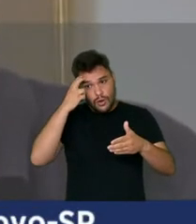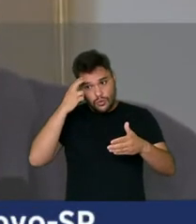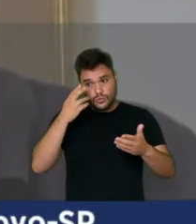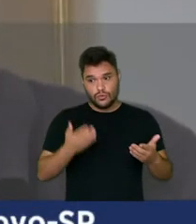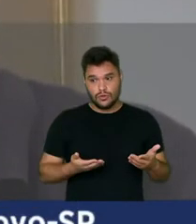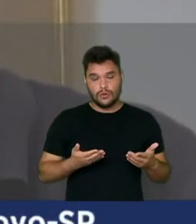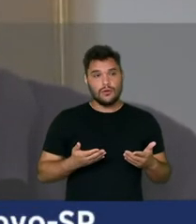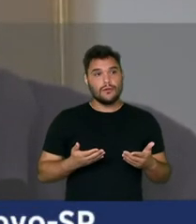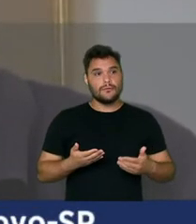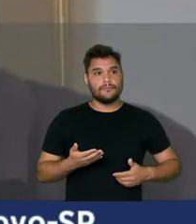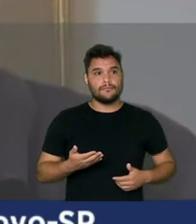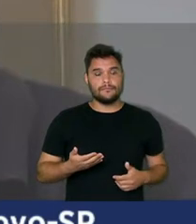PARA A CULTURA, NÓS ENTENDEMOS QUE ESSES RECURSOS